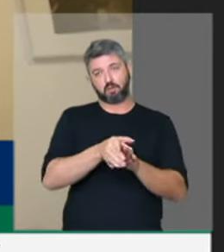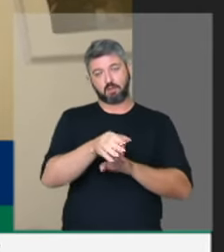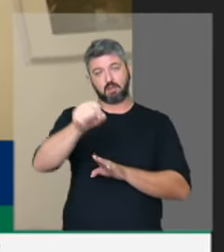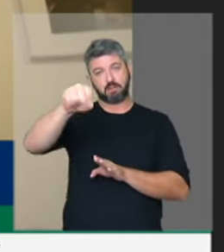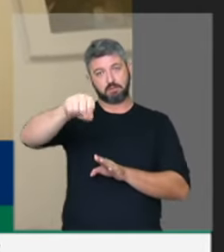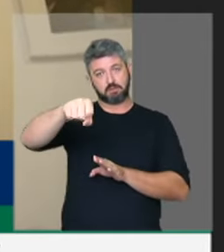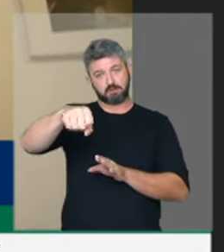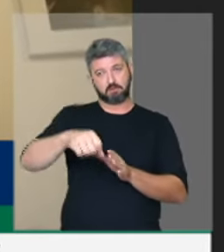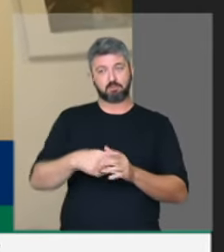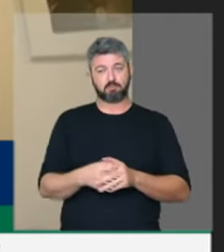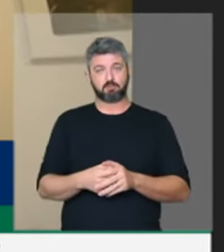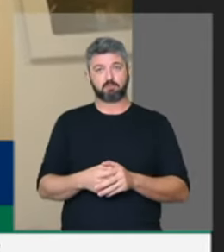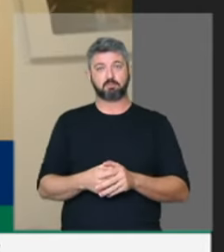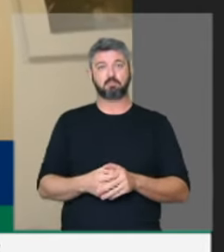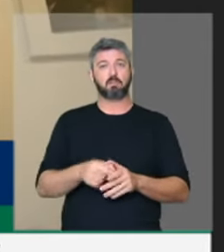VAI PERMITIR E UMA PARCERIA COM A INICIATIVA PRIVADA A